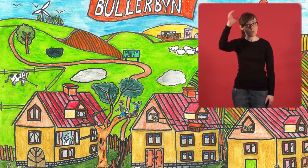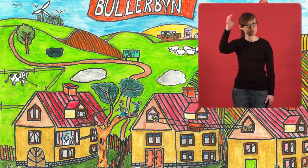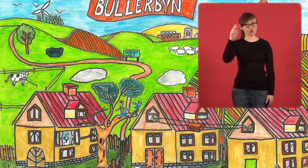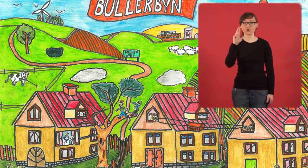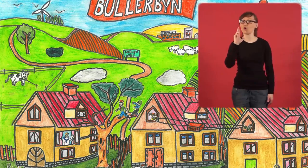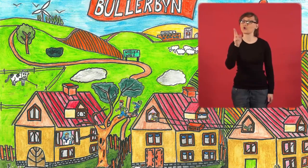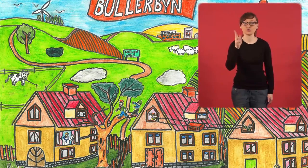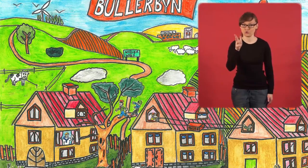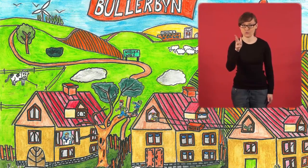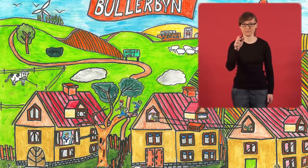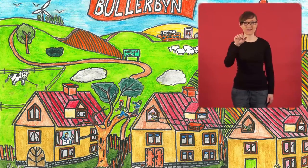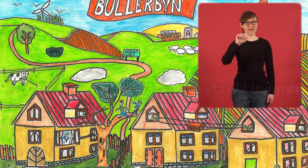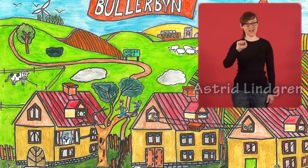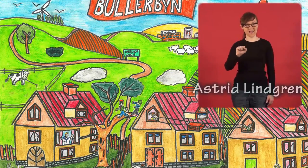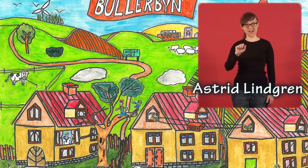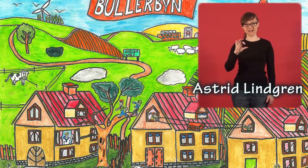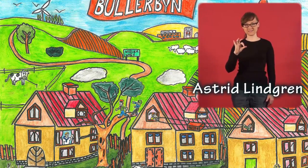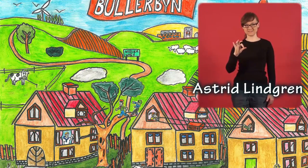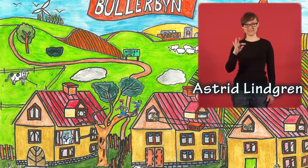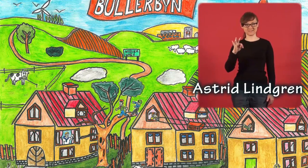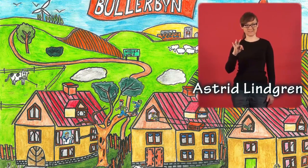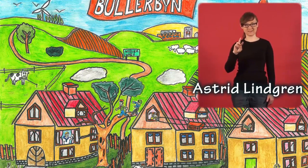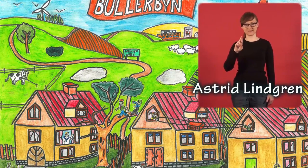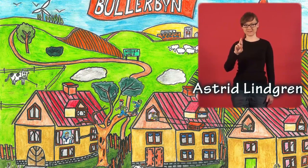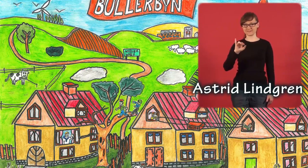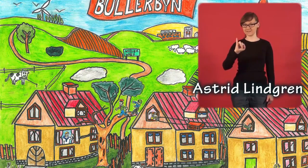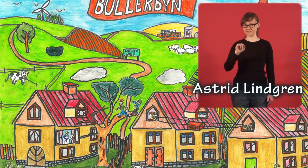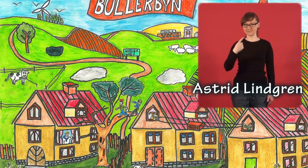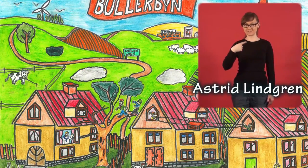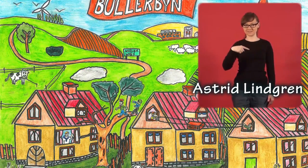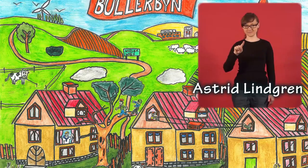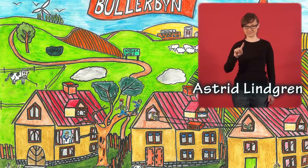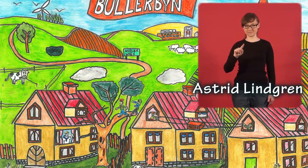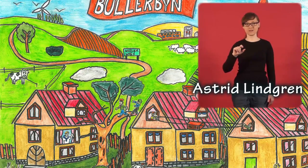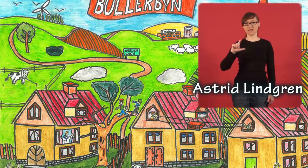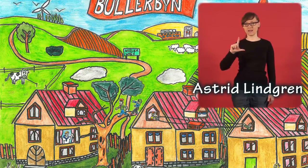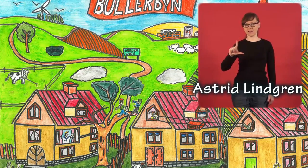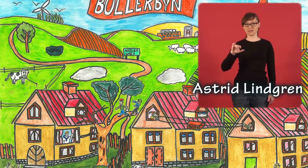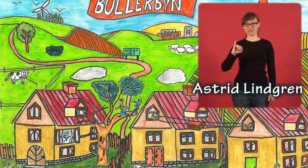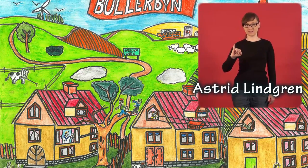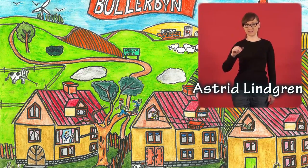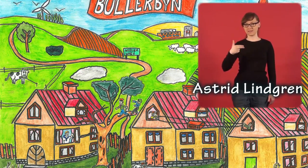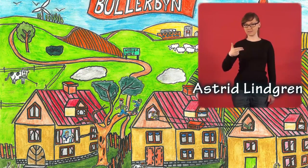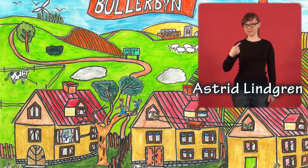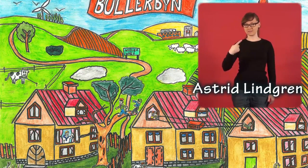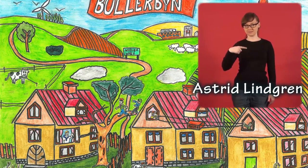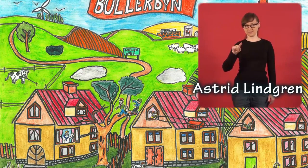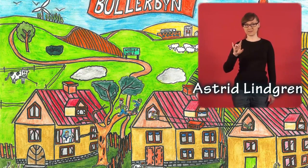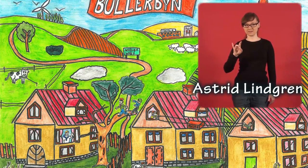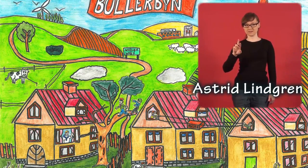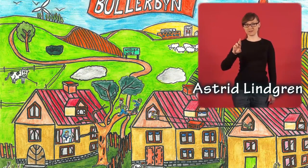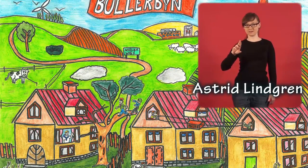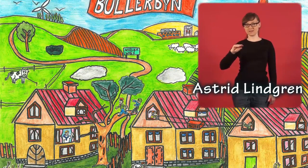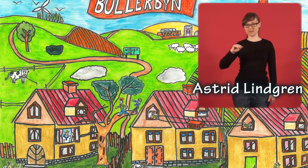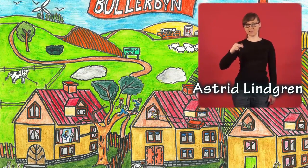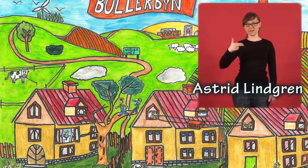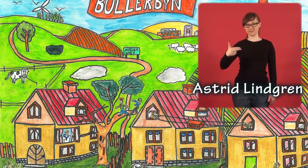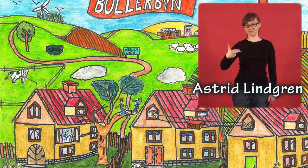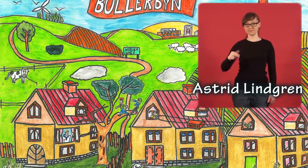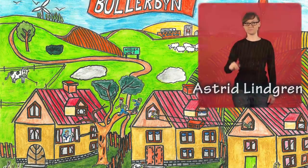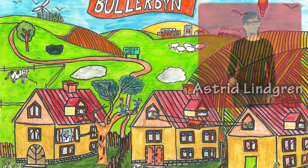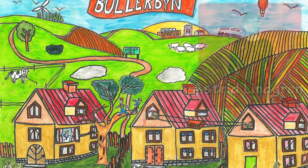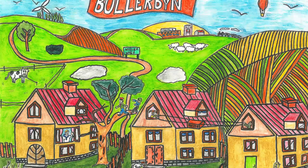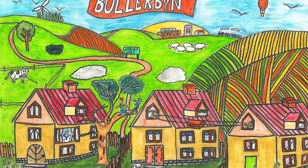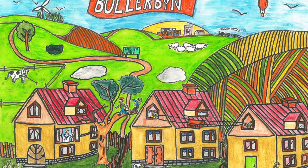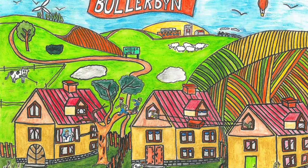Autor: Astrid Lindgren